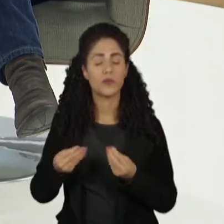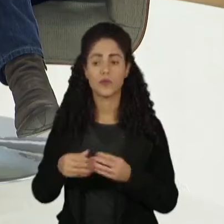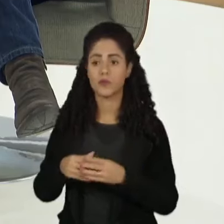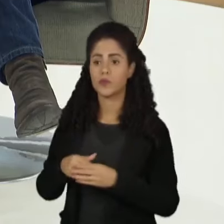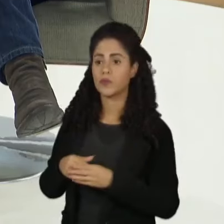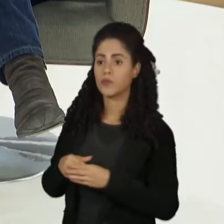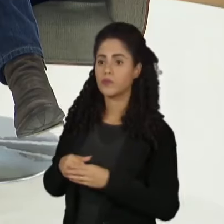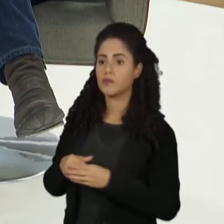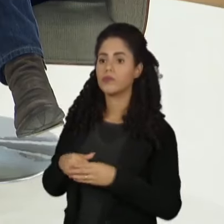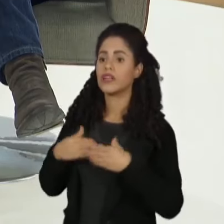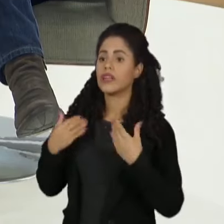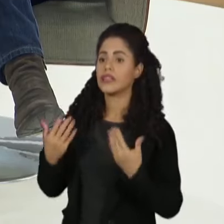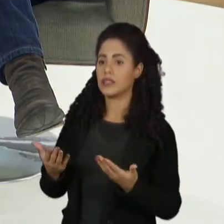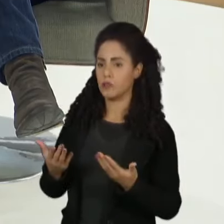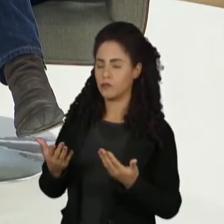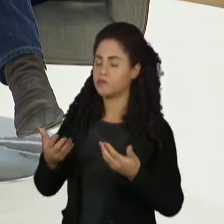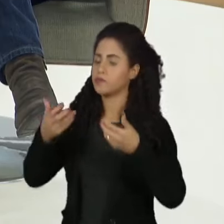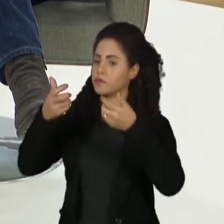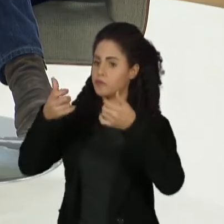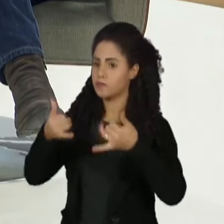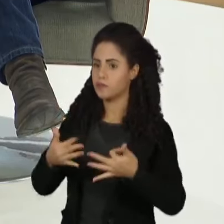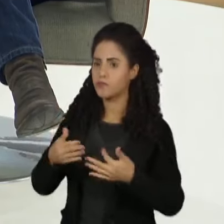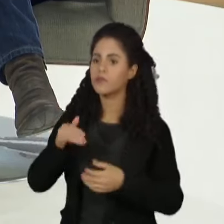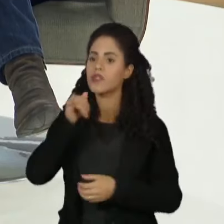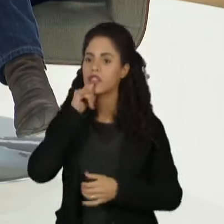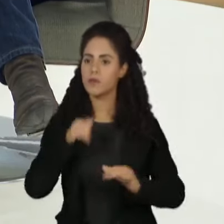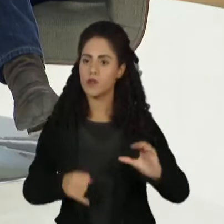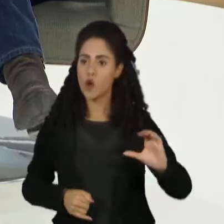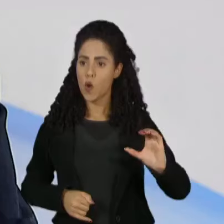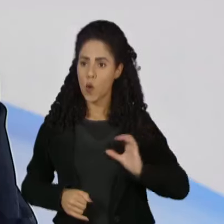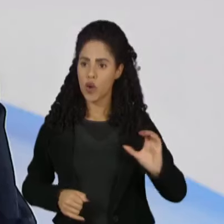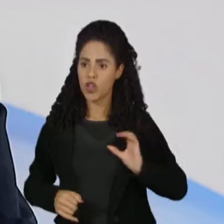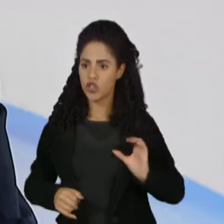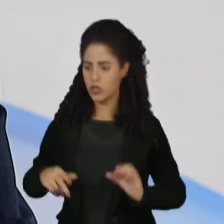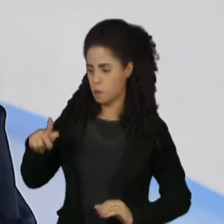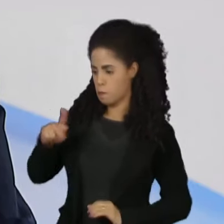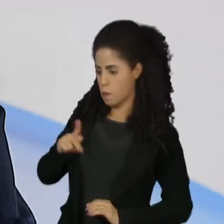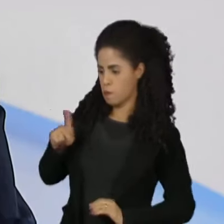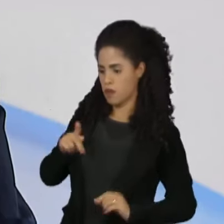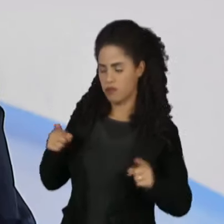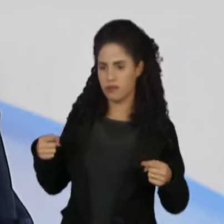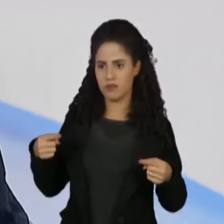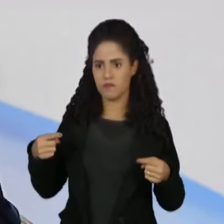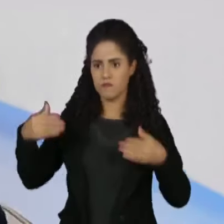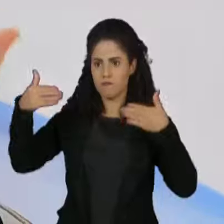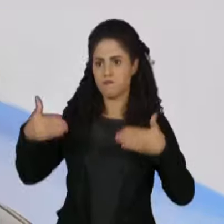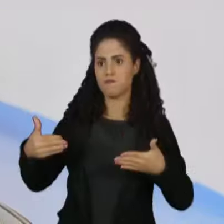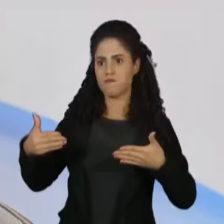o que que justifica um corintiano não ser palmeirense a gente trabalha muitas vezes